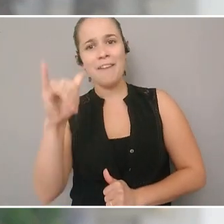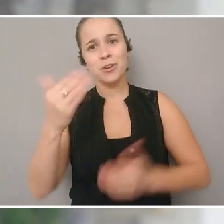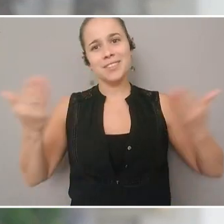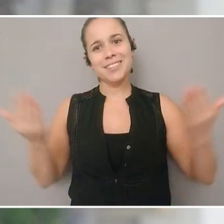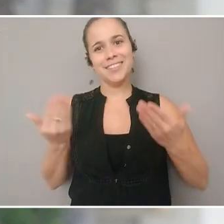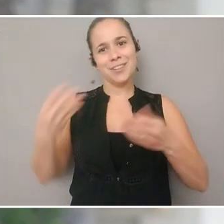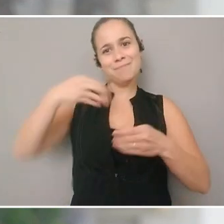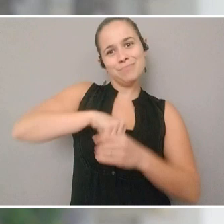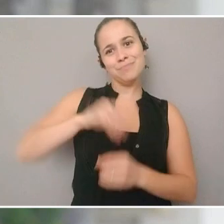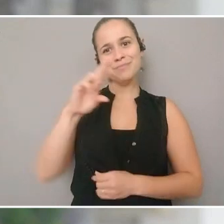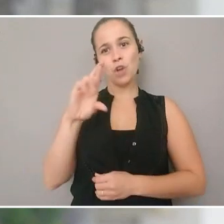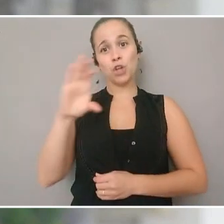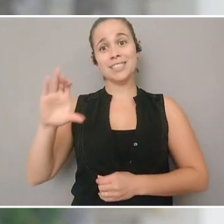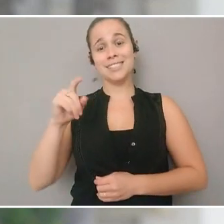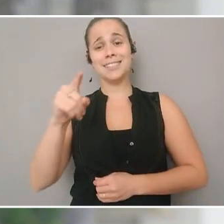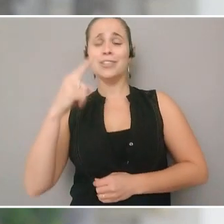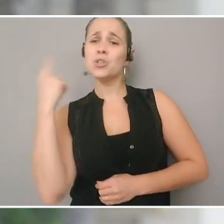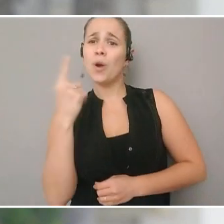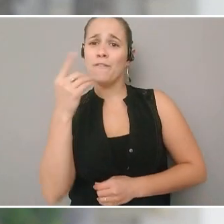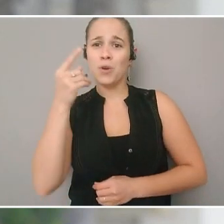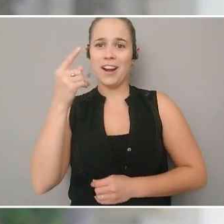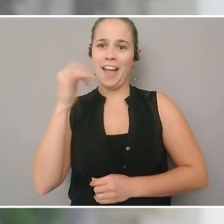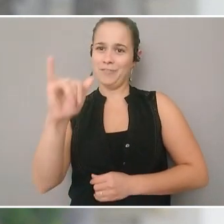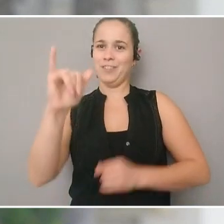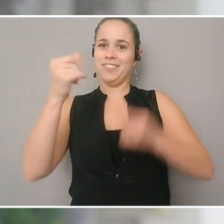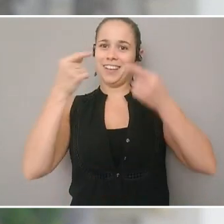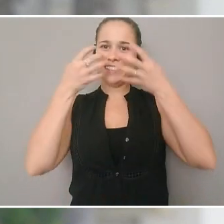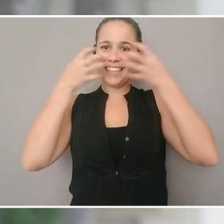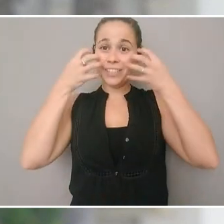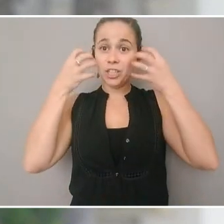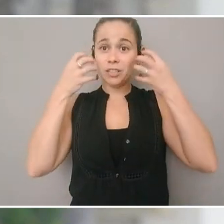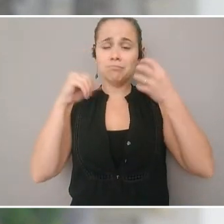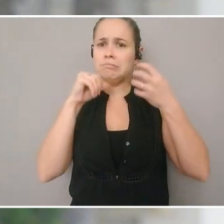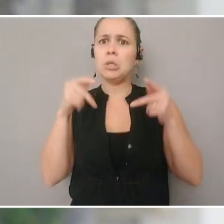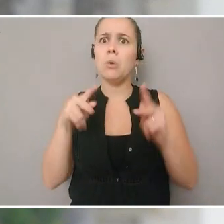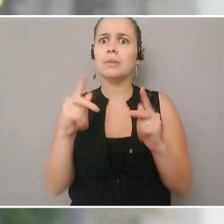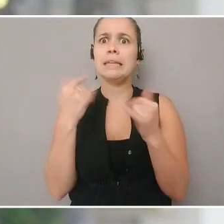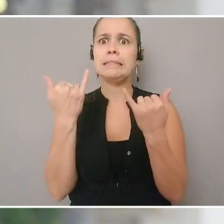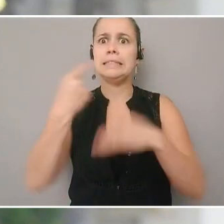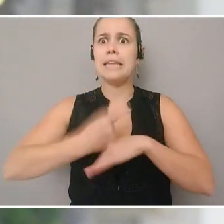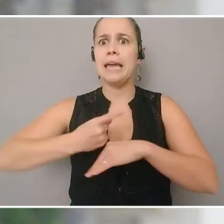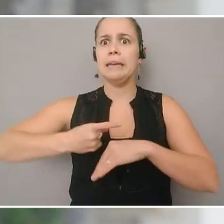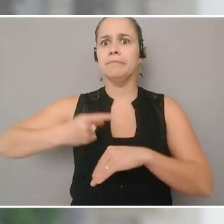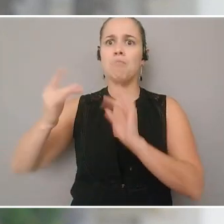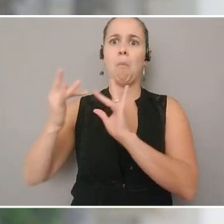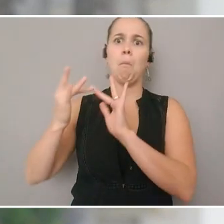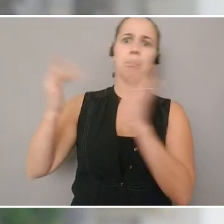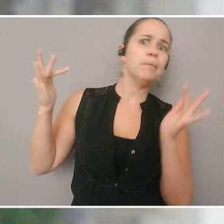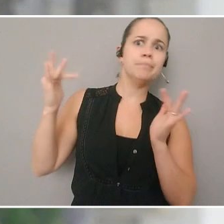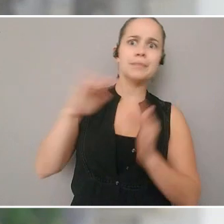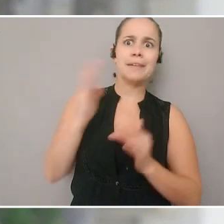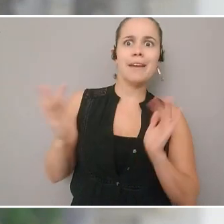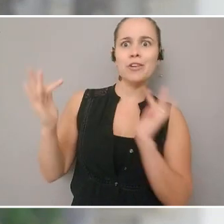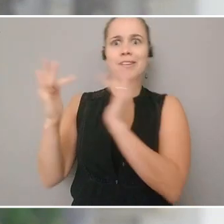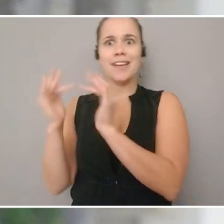¡Tigres! No dejen que hoy sea el último día que se